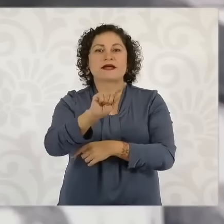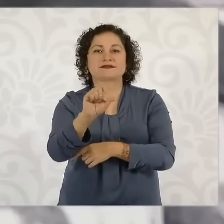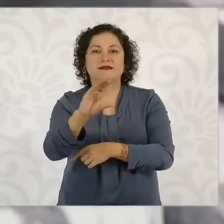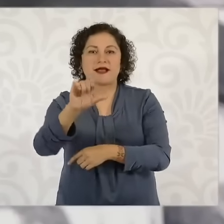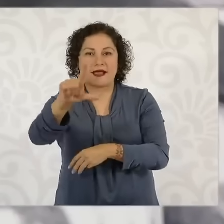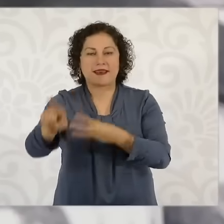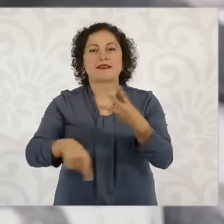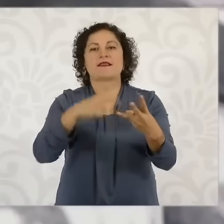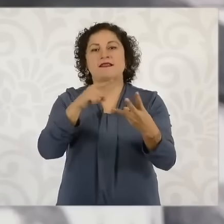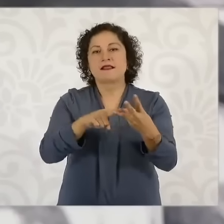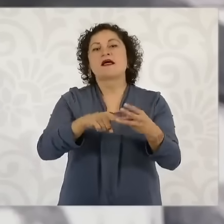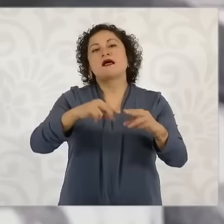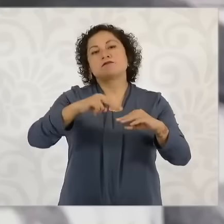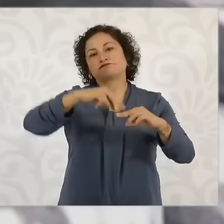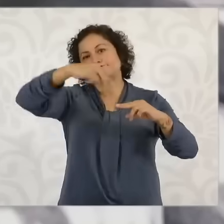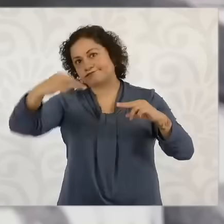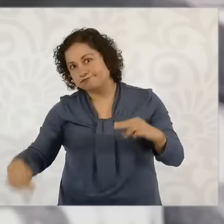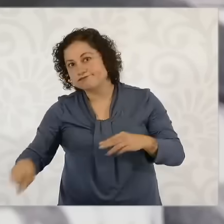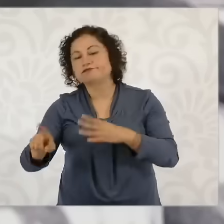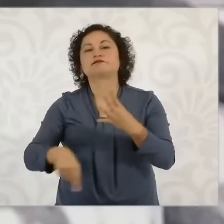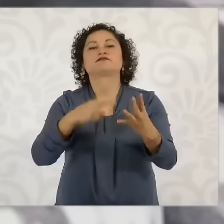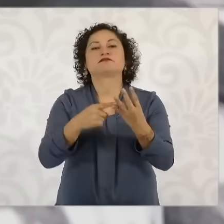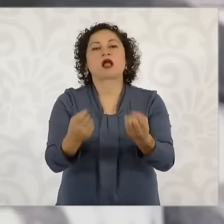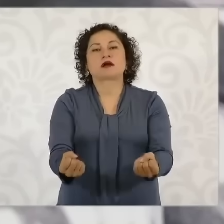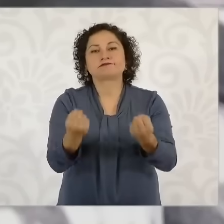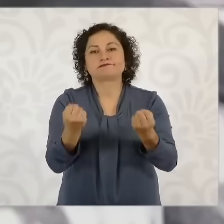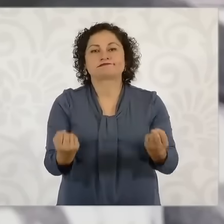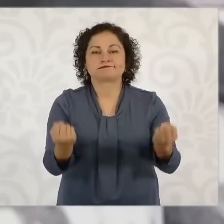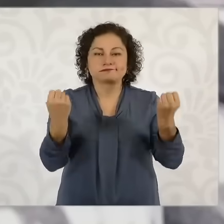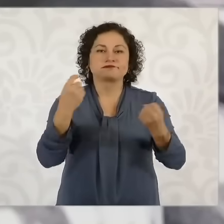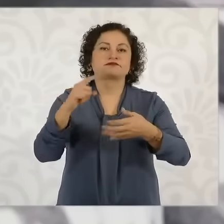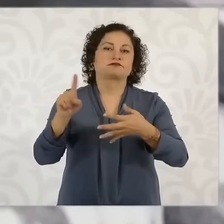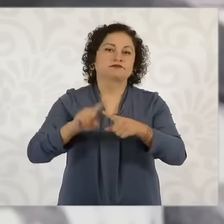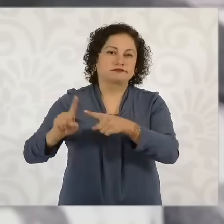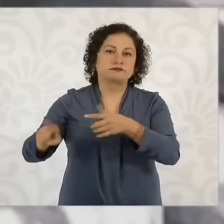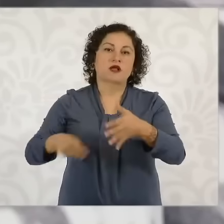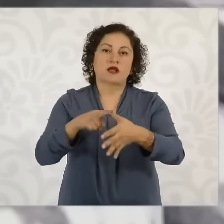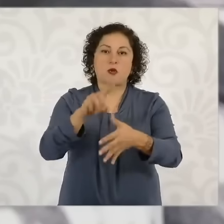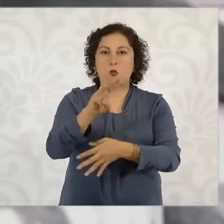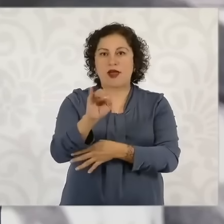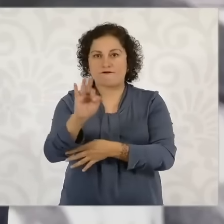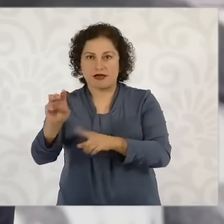este televisión incluida, el Wi-Fi que está ahora es muy necesario, aire acondicionado,